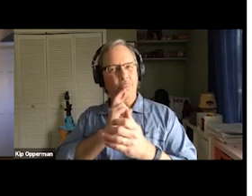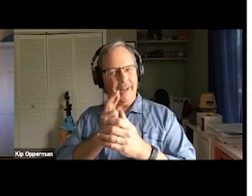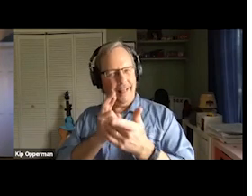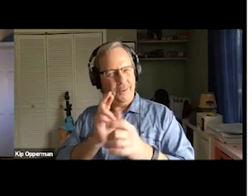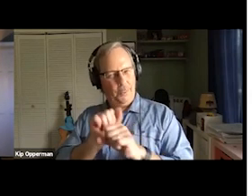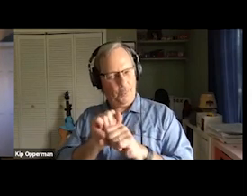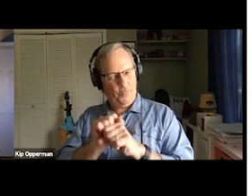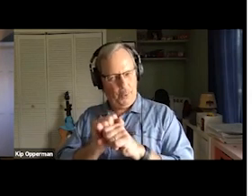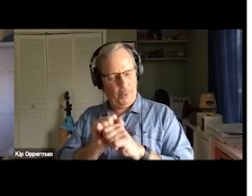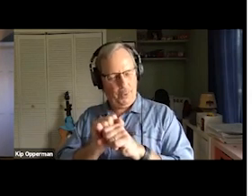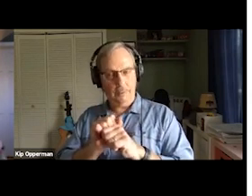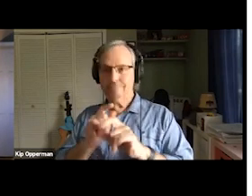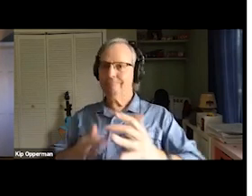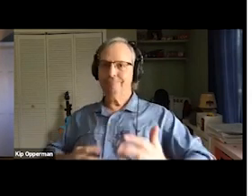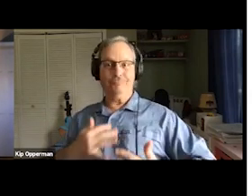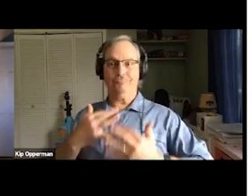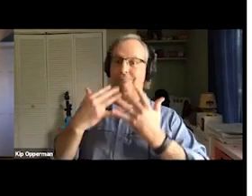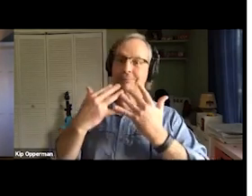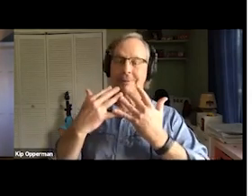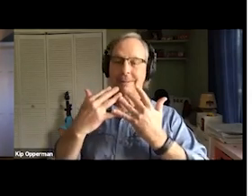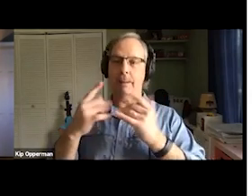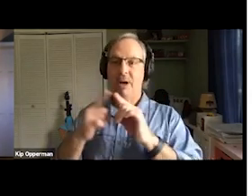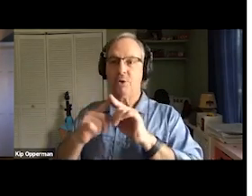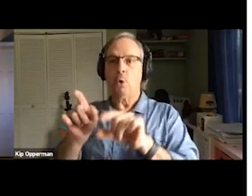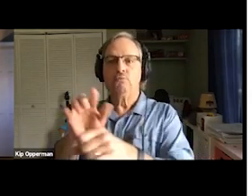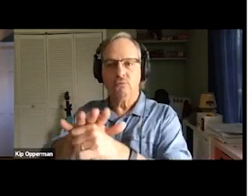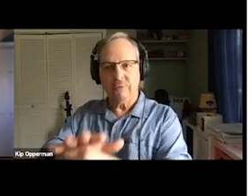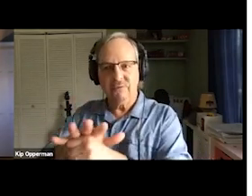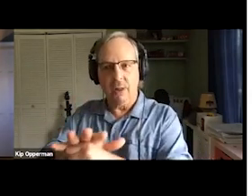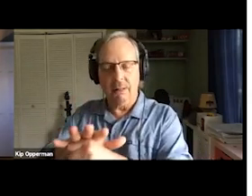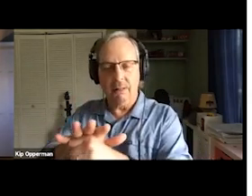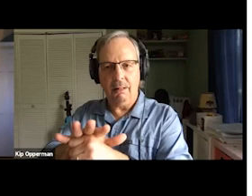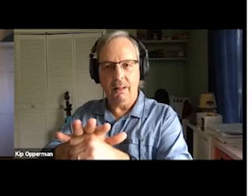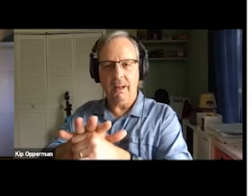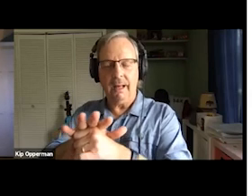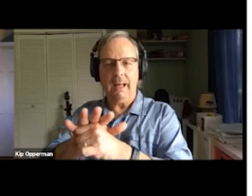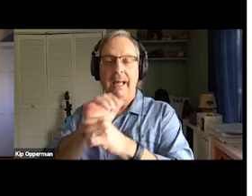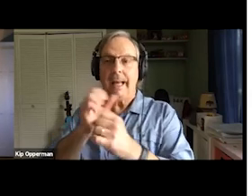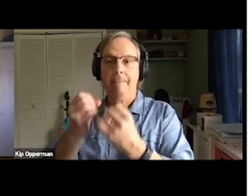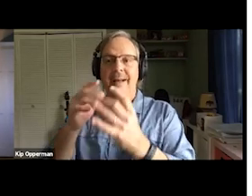es estimulante, pero también estresante. Estoy bastante segura de que no muchos de ustedes estarían aquí